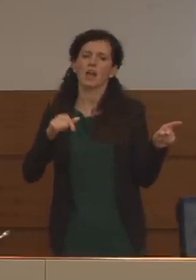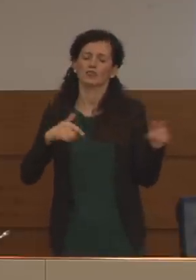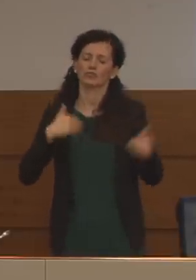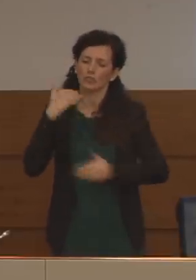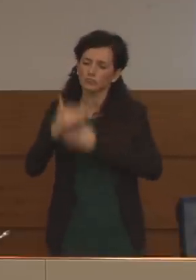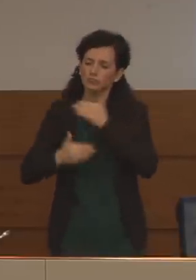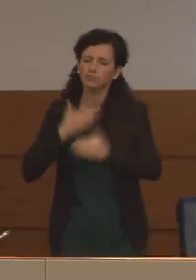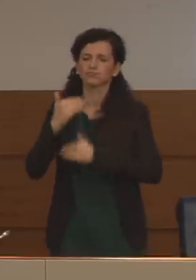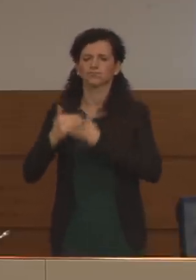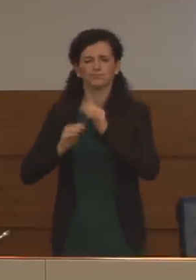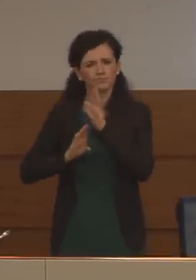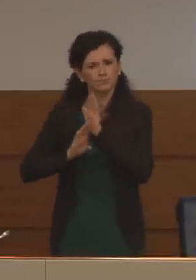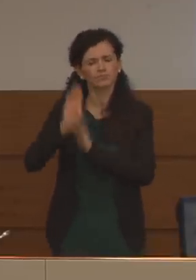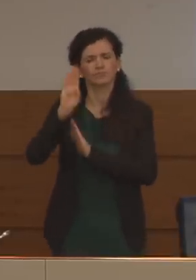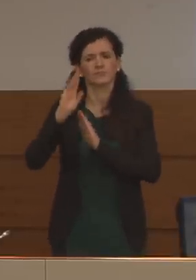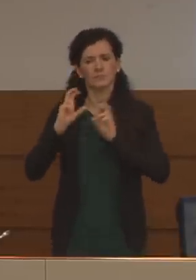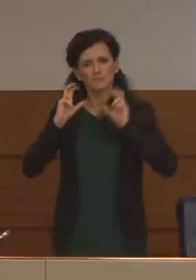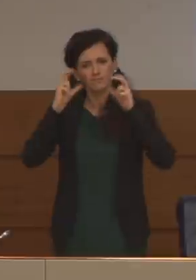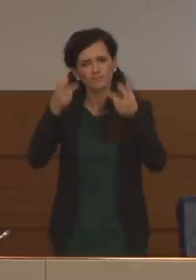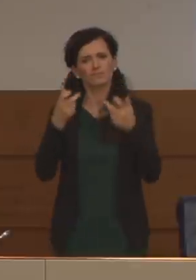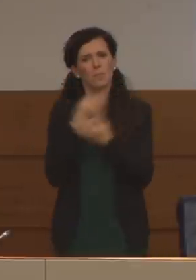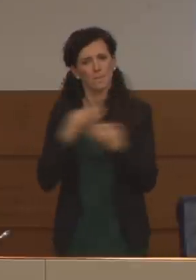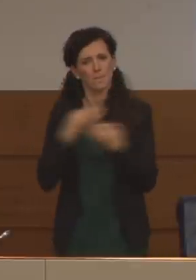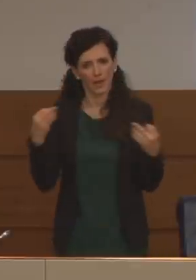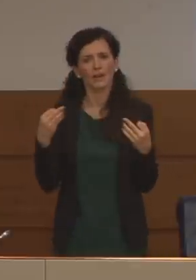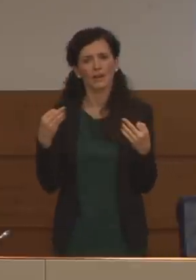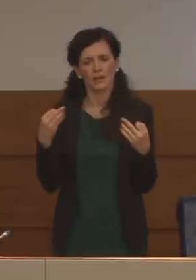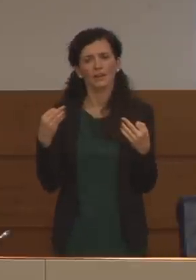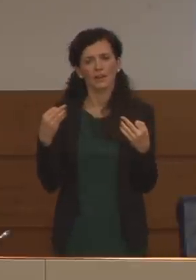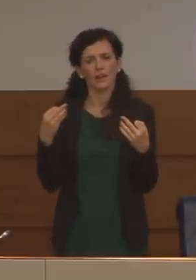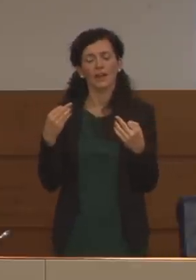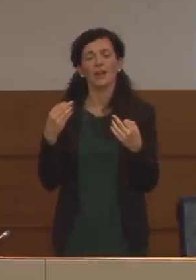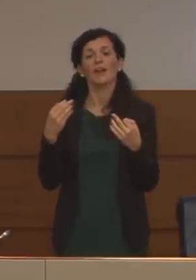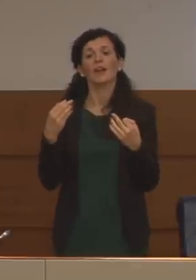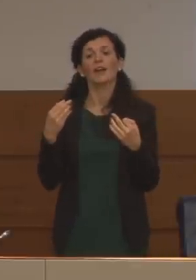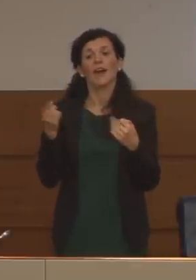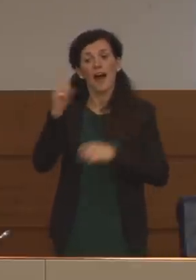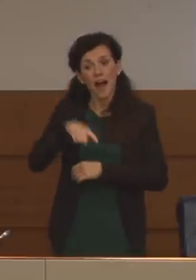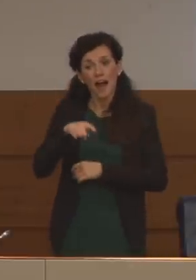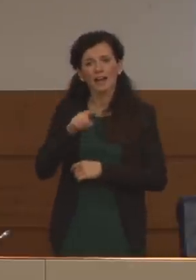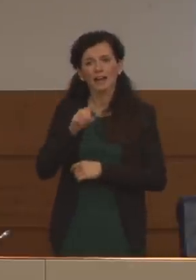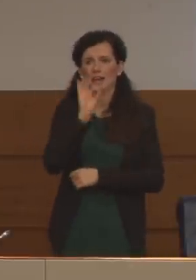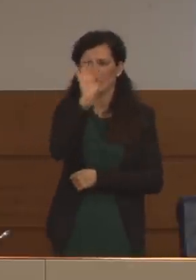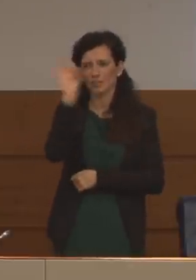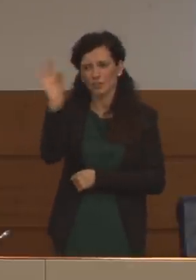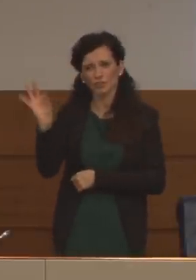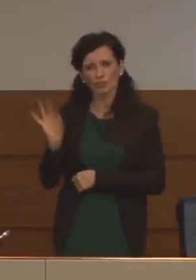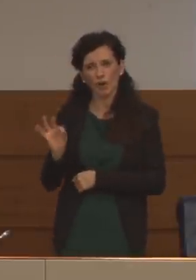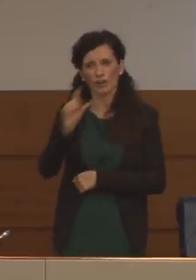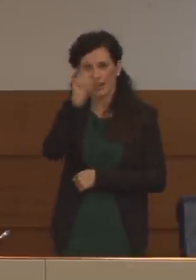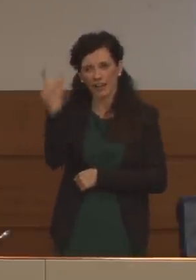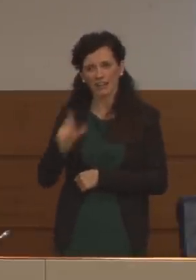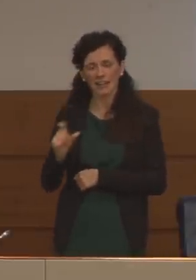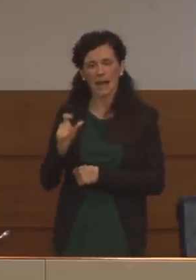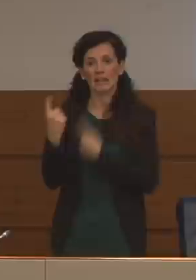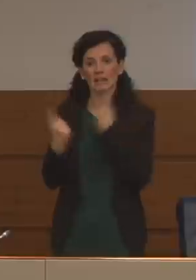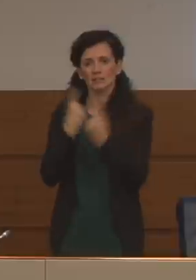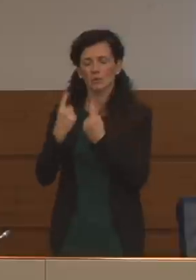risposta anche e soprattutto nelle aree dove oggi la situazione è più critica.